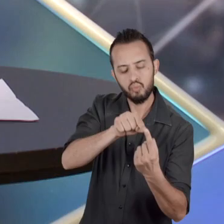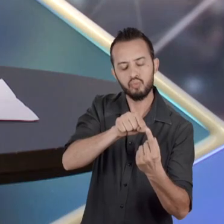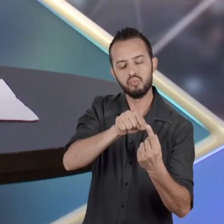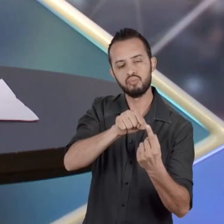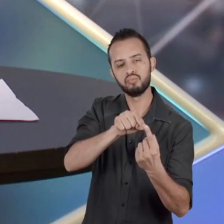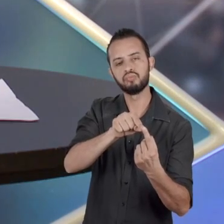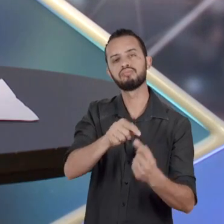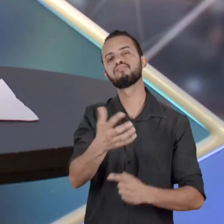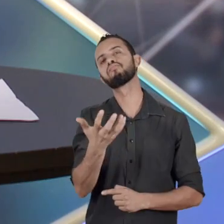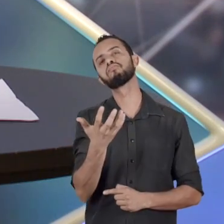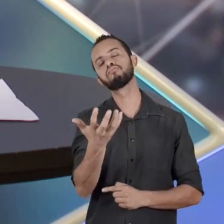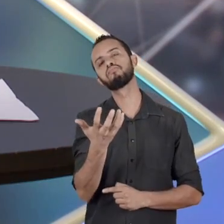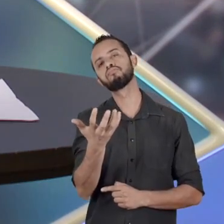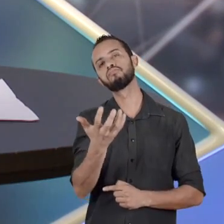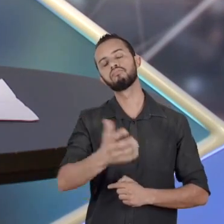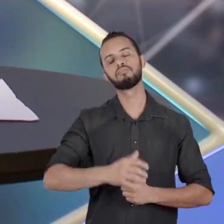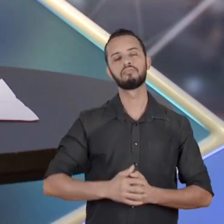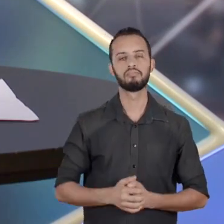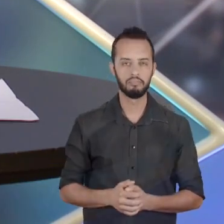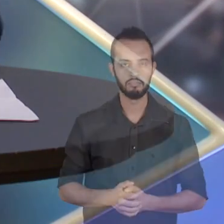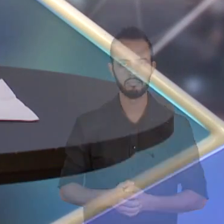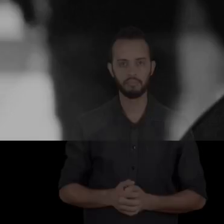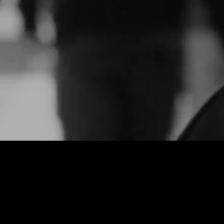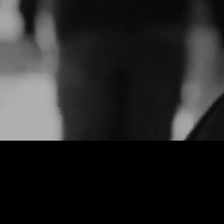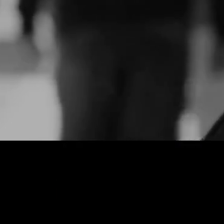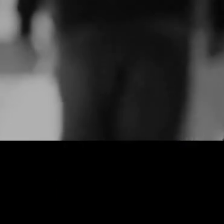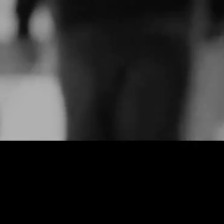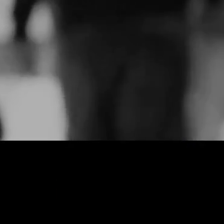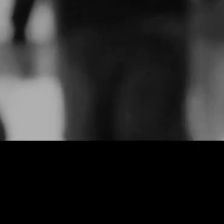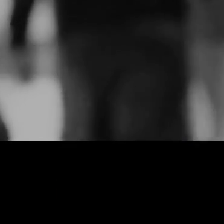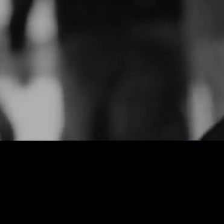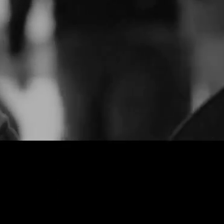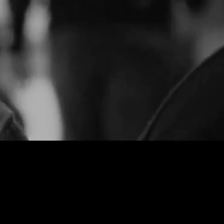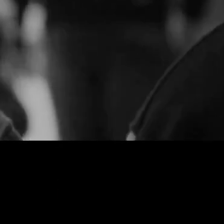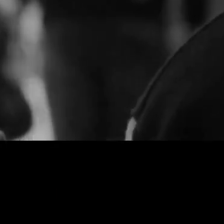que tipo de sociedade nós queremos construir. [Música]